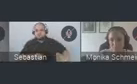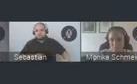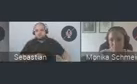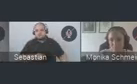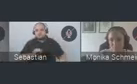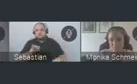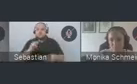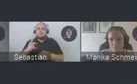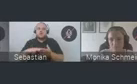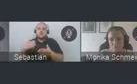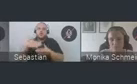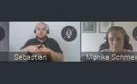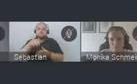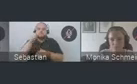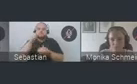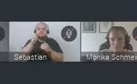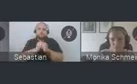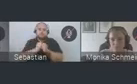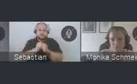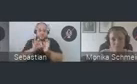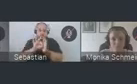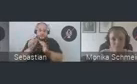I na koniec od 1 września kurs online,